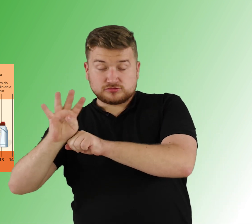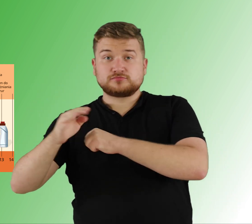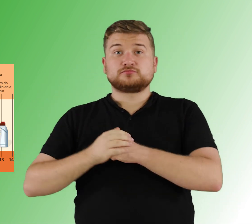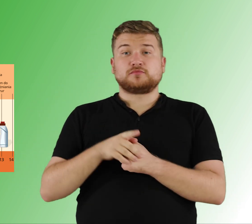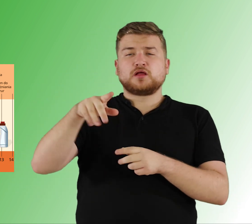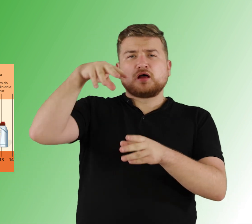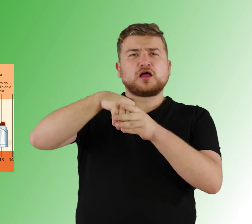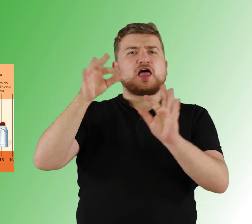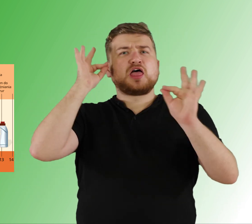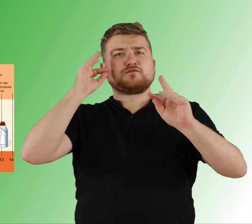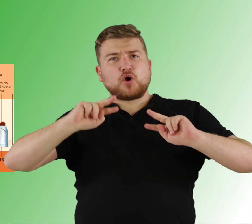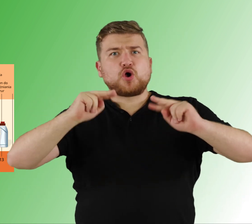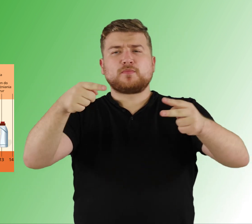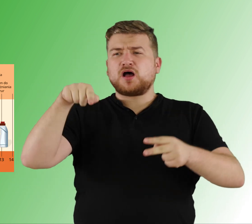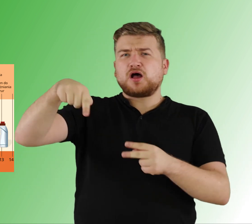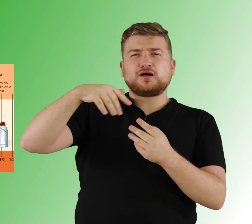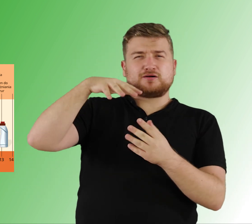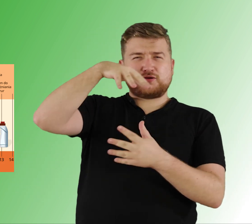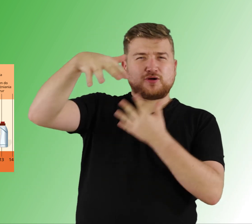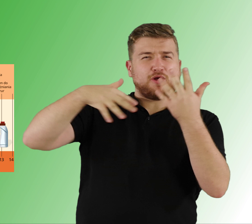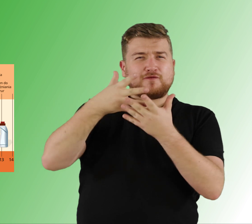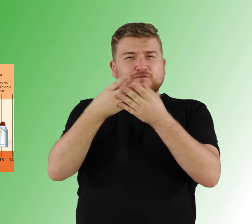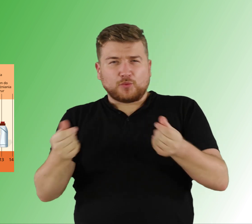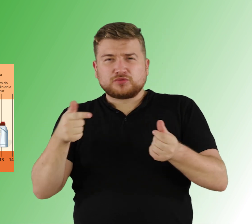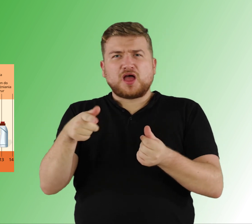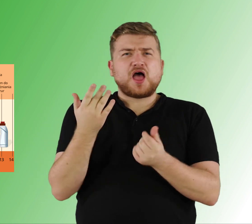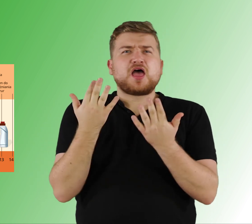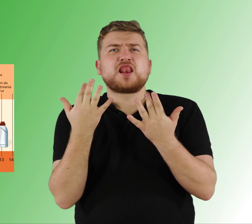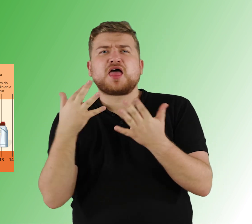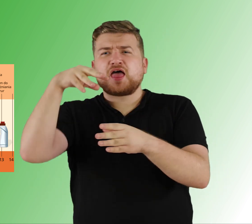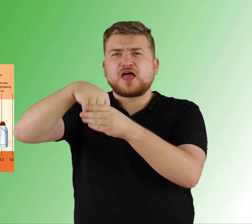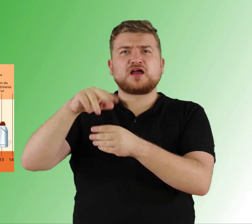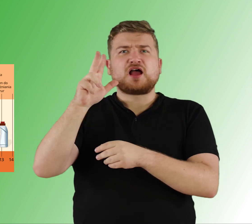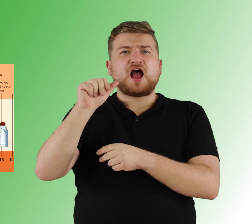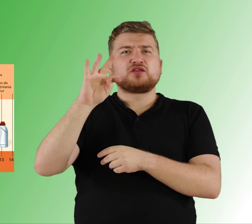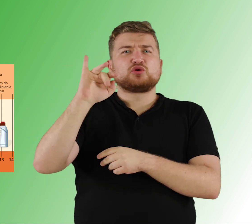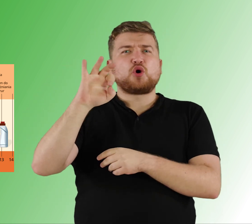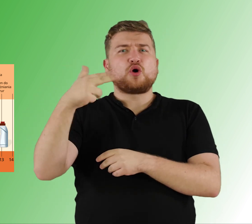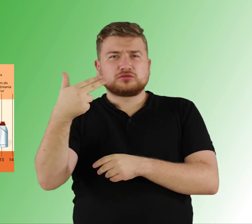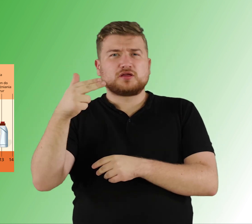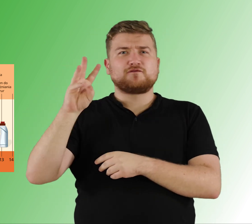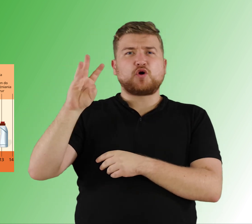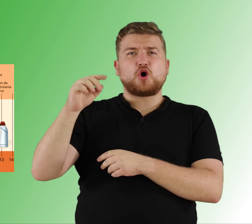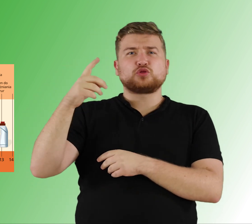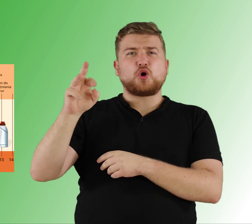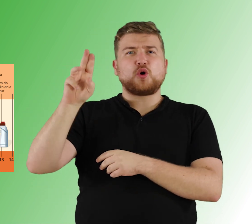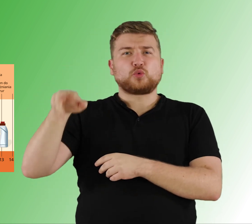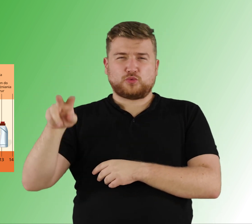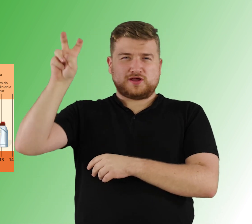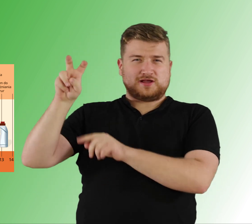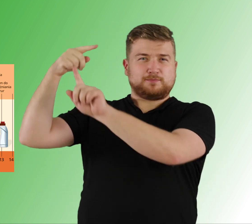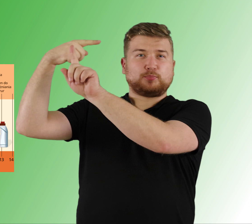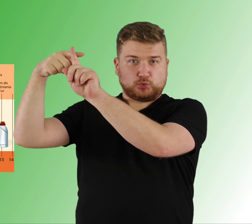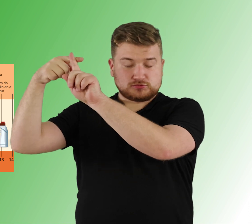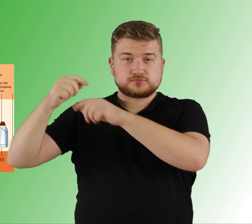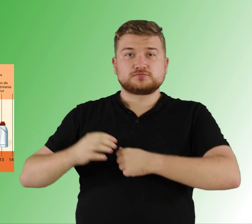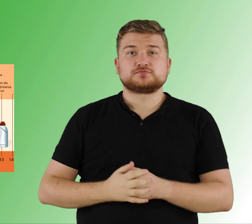Liczby te informują o stężeniu kationów wodoru (H+) w roztworze.